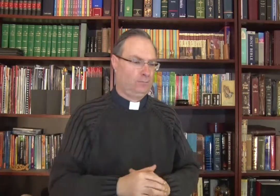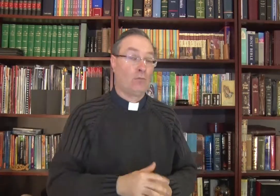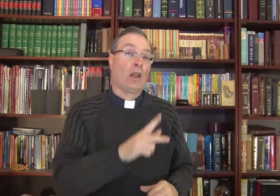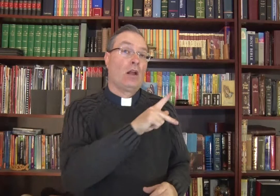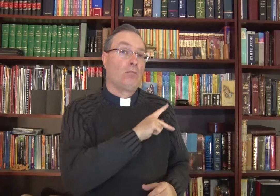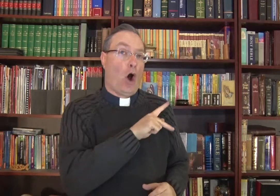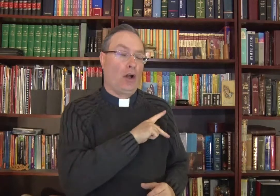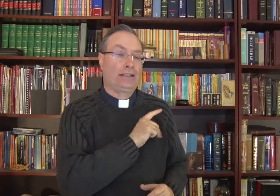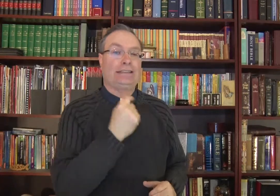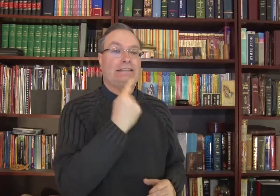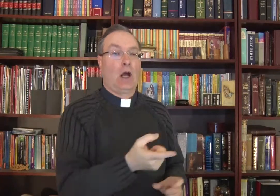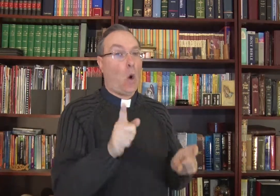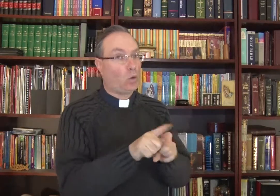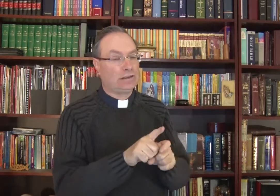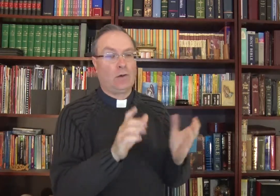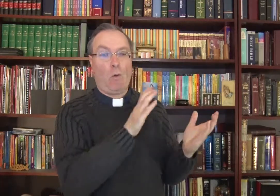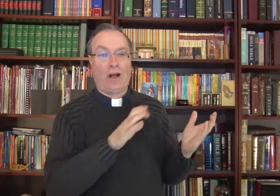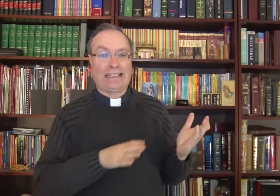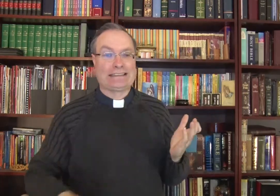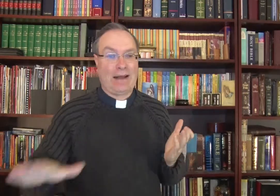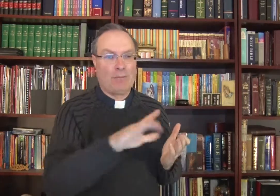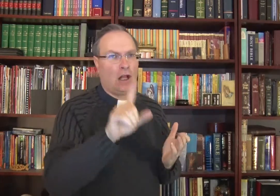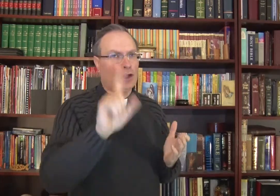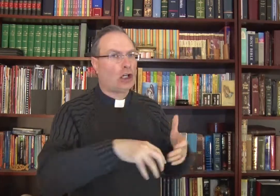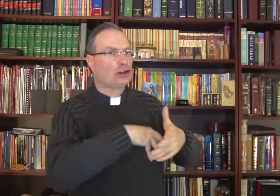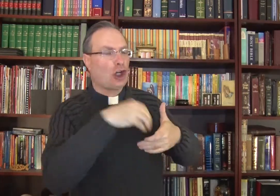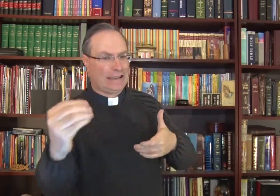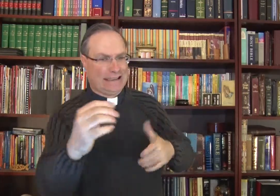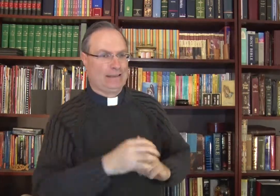Paul disait aussi aux chrétiens de sortir: